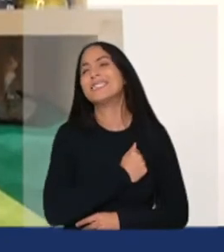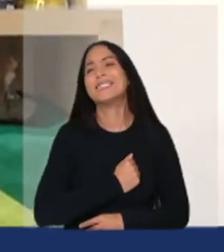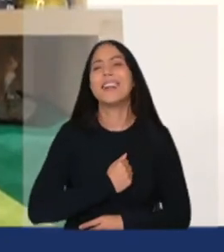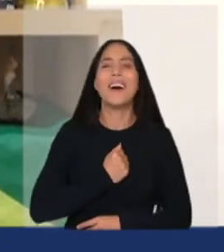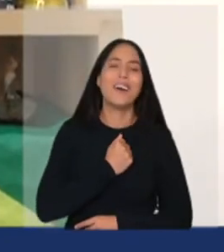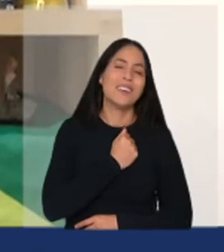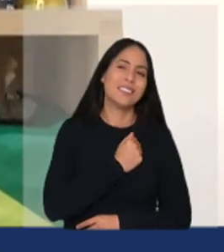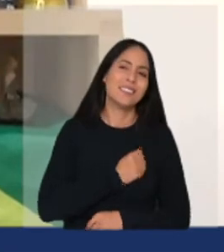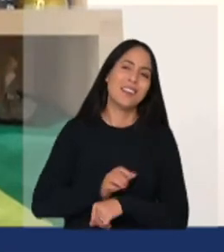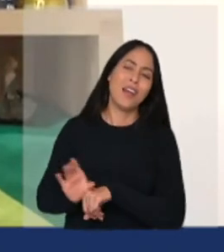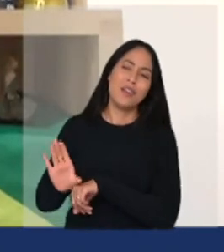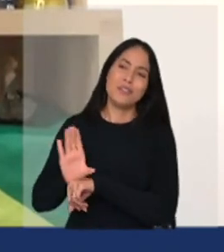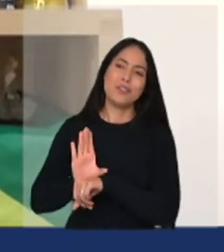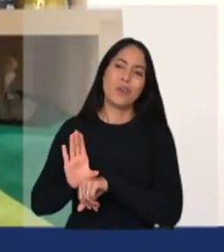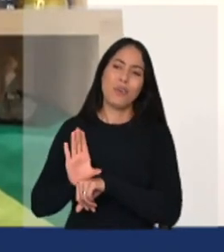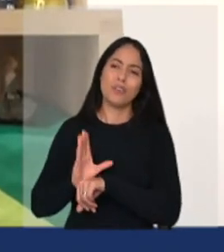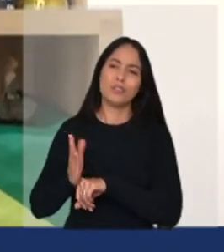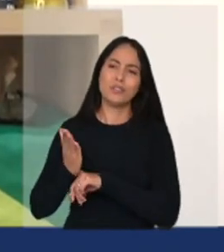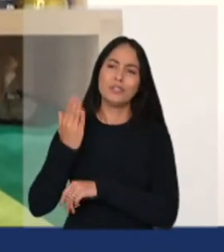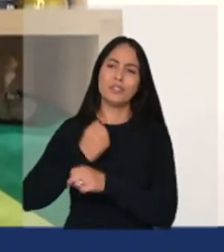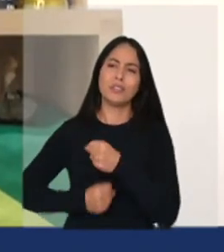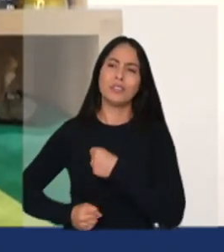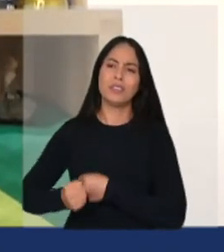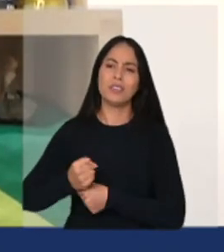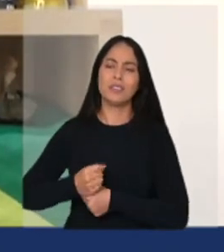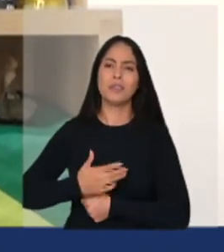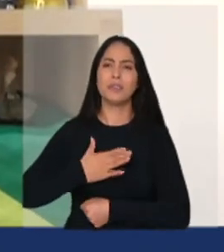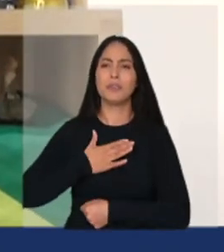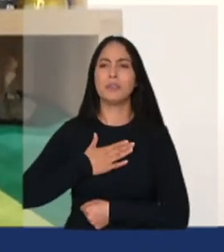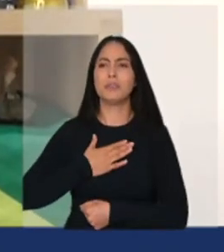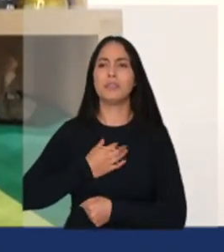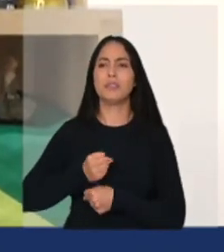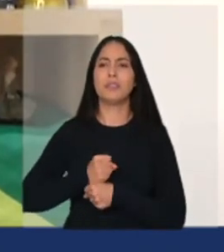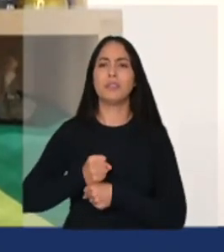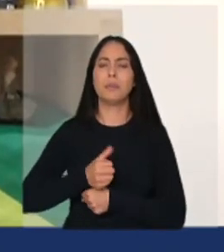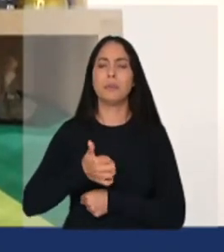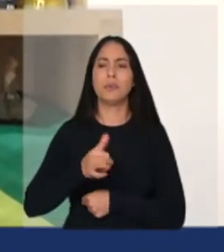ERA UMA CONSTITUIÇÃO QUE NÓS TÍNHAMOS DELA INTERPRETADA, E ILUSTRADA, MAS NÃO TÍNHAMOS ESTA MESMA